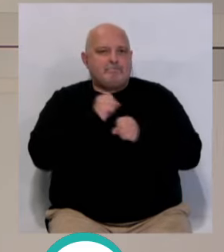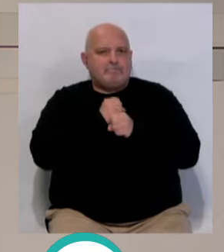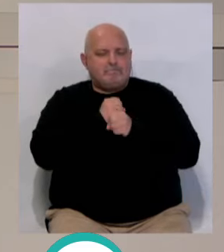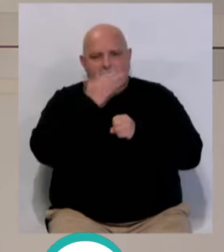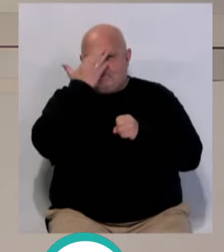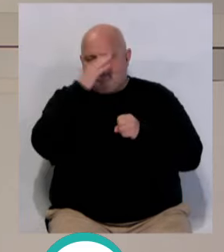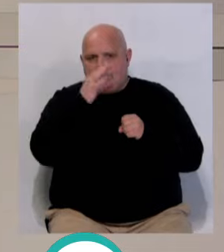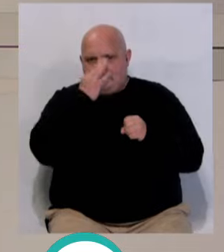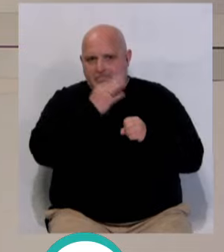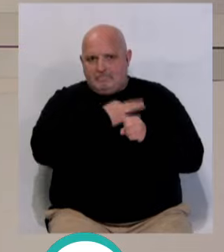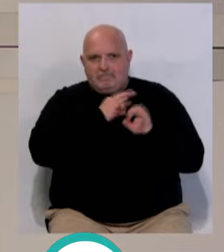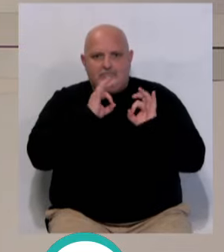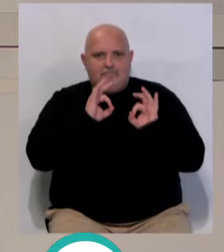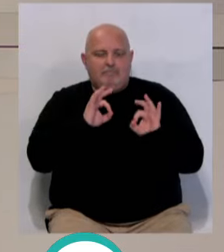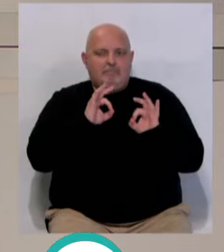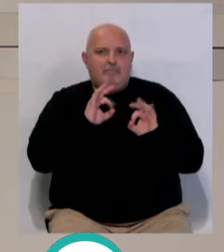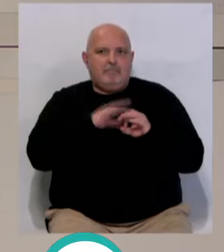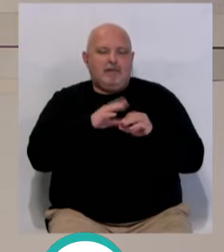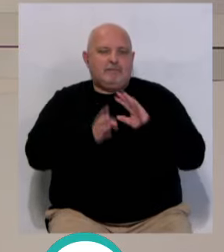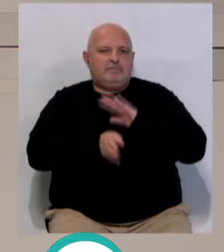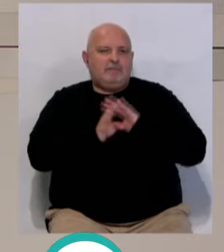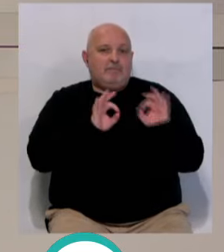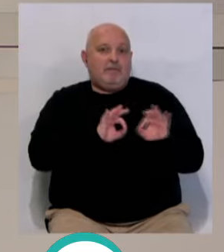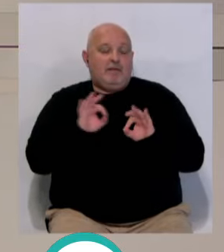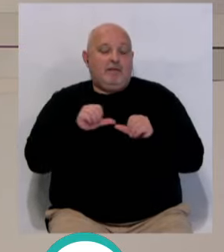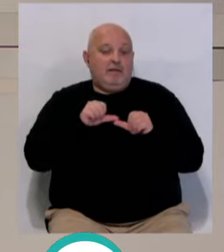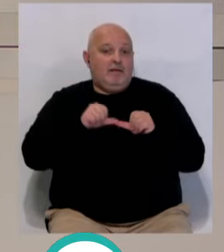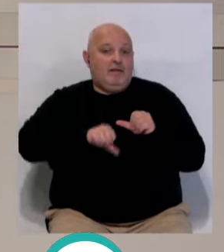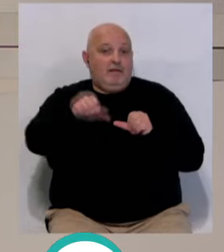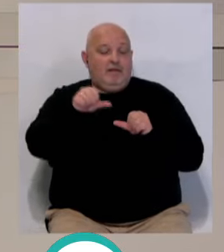la Ciudad Deportiva Bahía de Cádiz para seguir preparando el choque que le mide el próximo